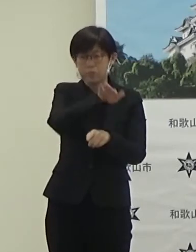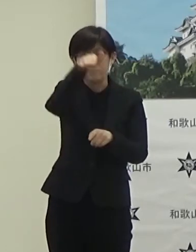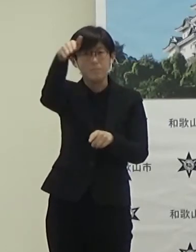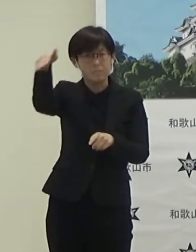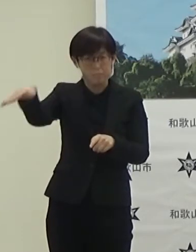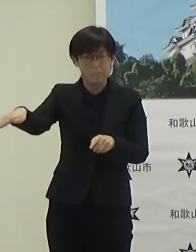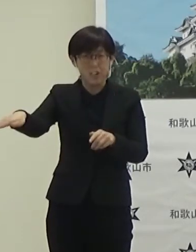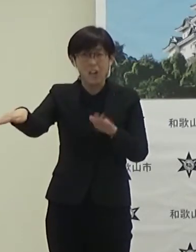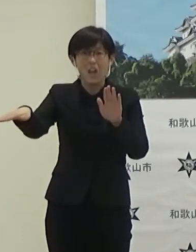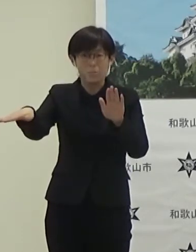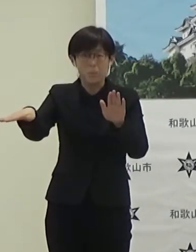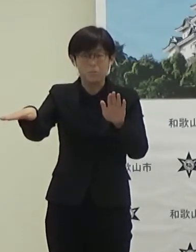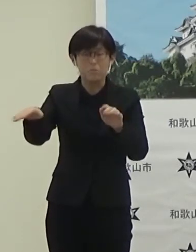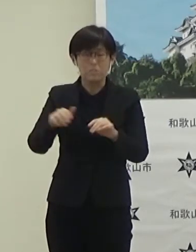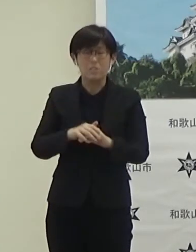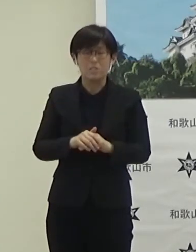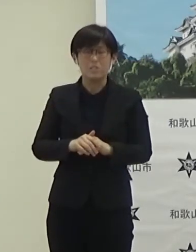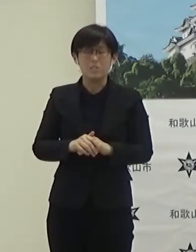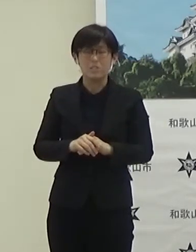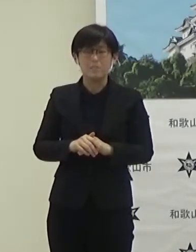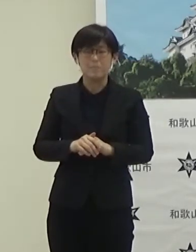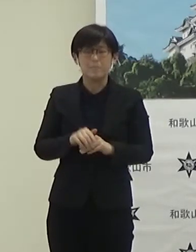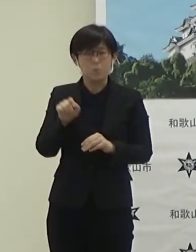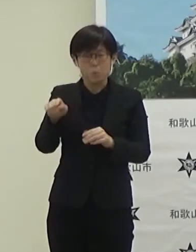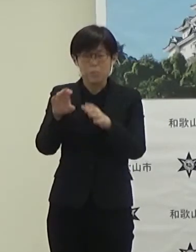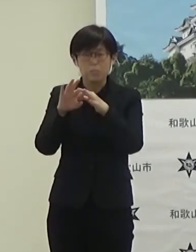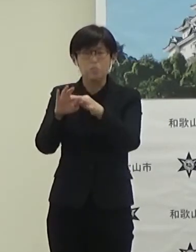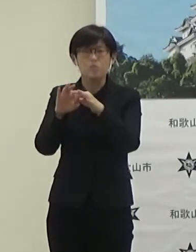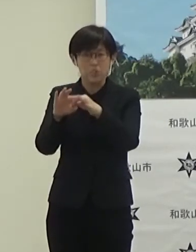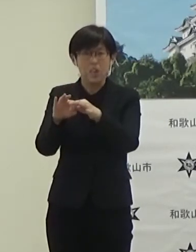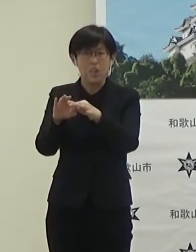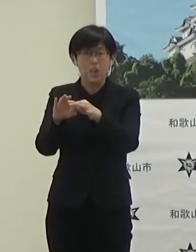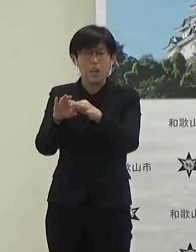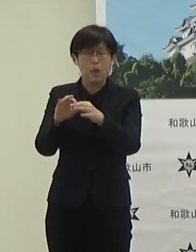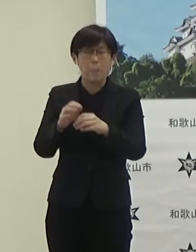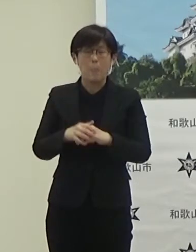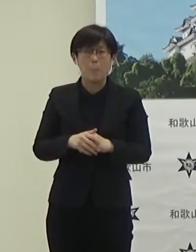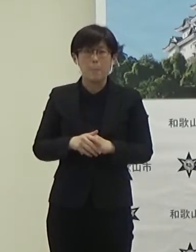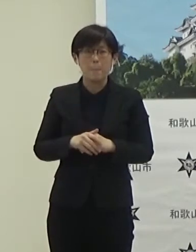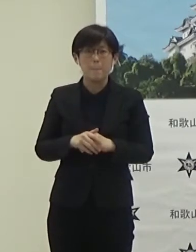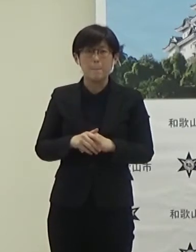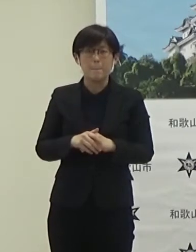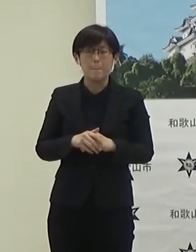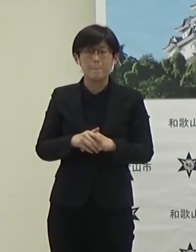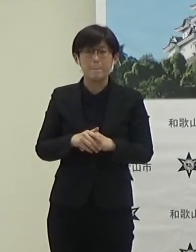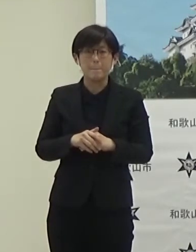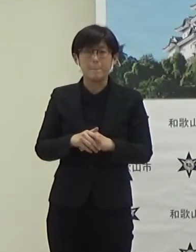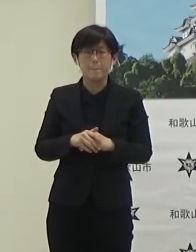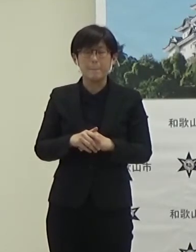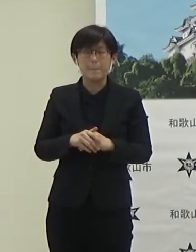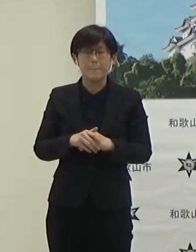ここについては上の道路が共同 になってますので